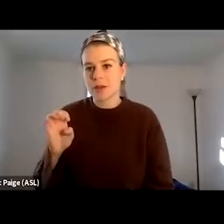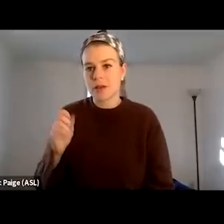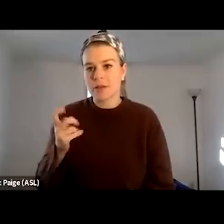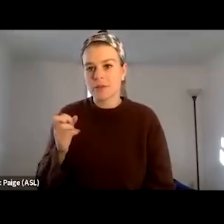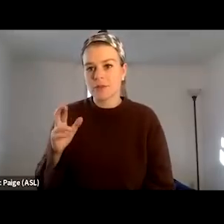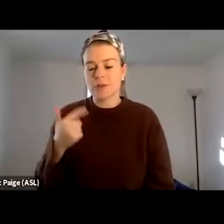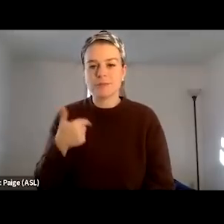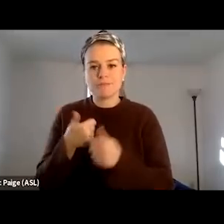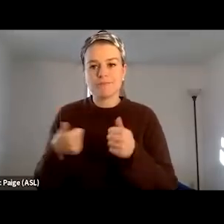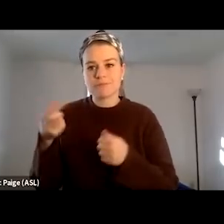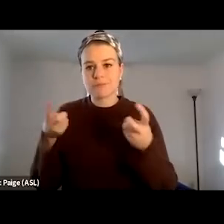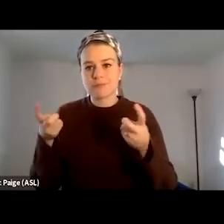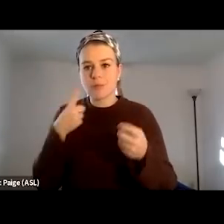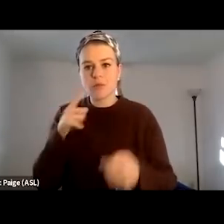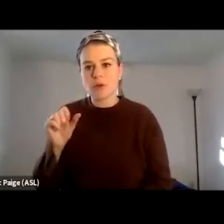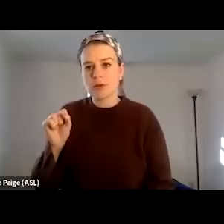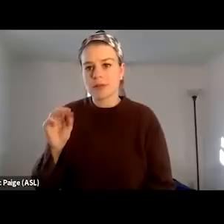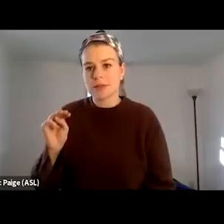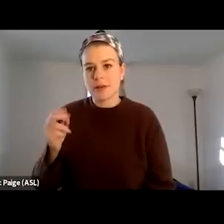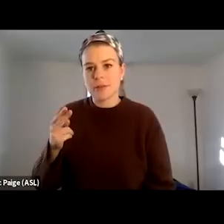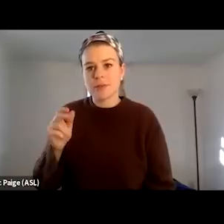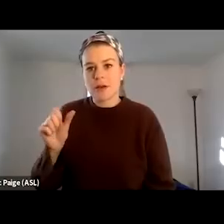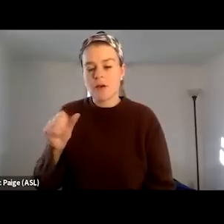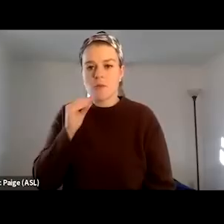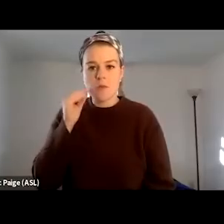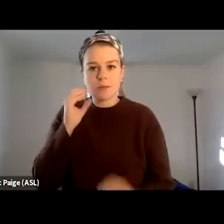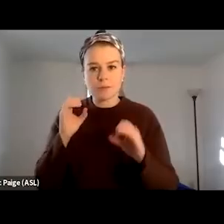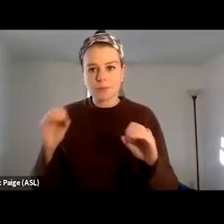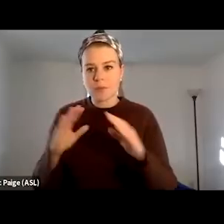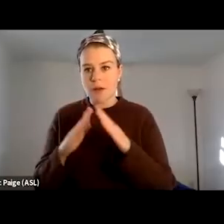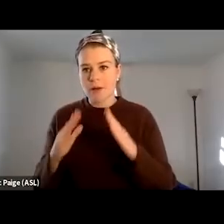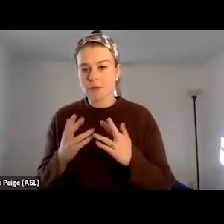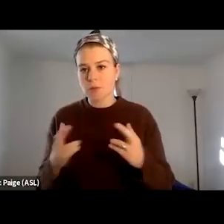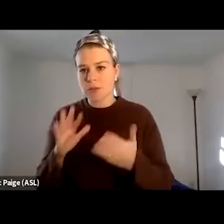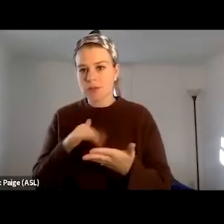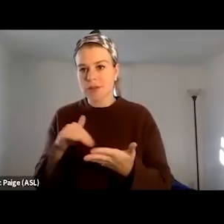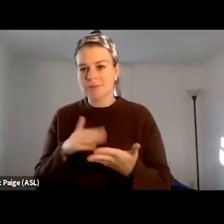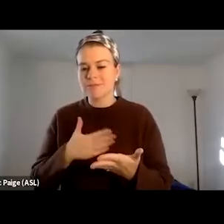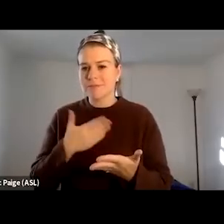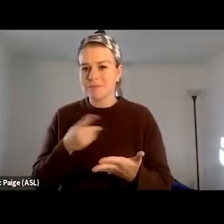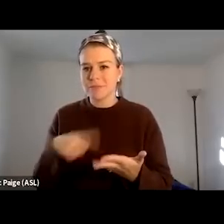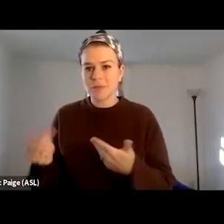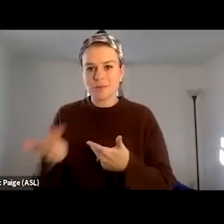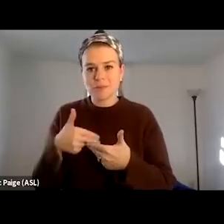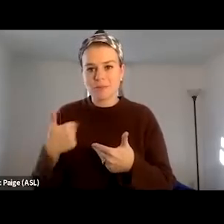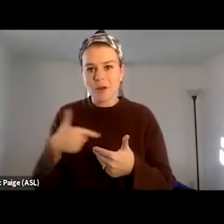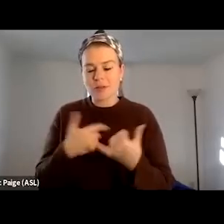del Centro de Recursos para Personas sin Hogar y Vivienda de SAMHSA, y estamos contentos de que se unan a nosotros hoy para una gran discusión